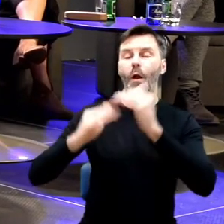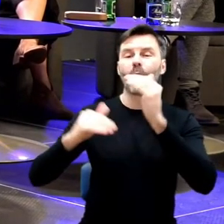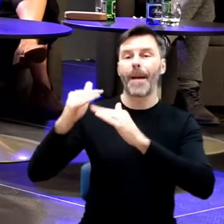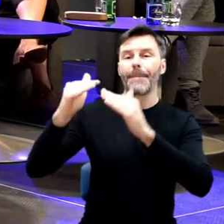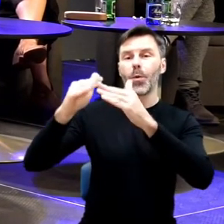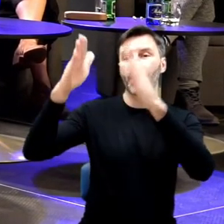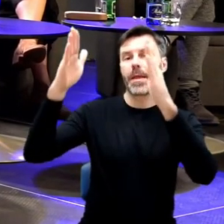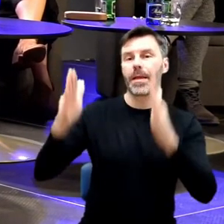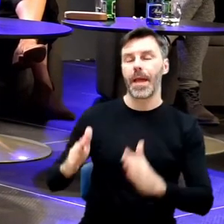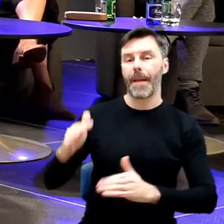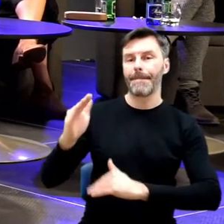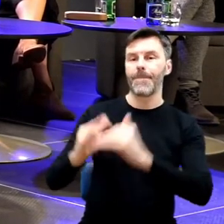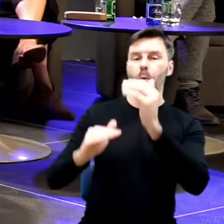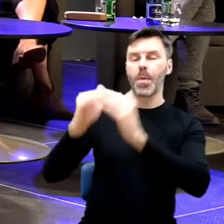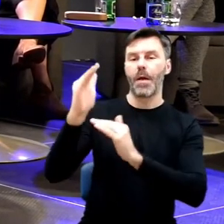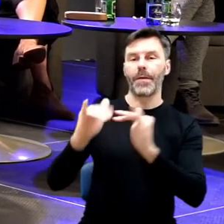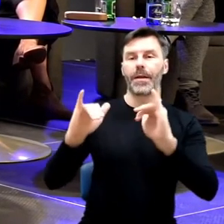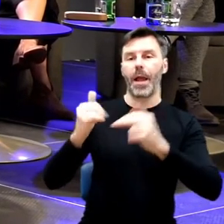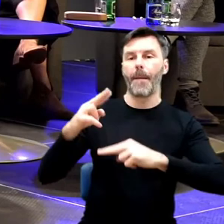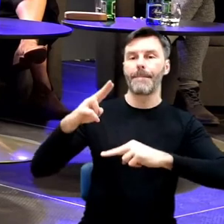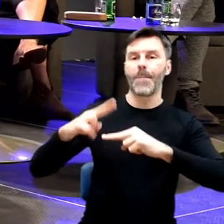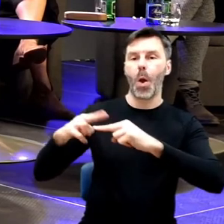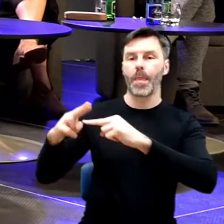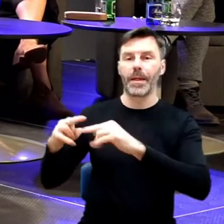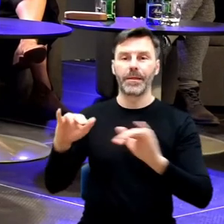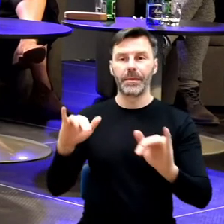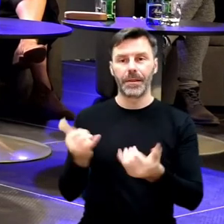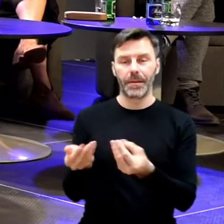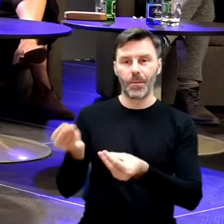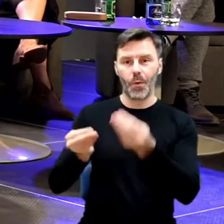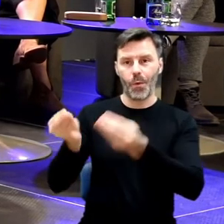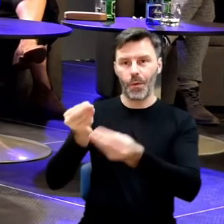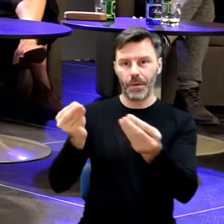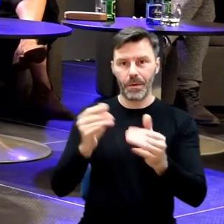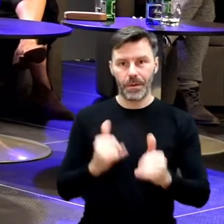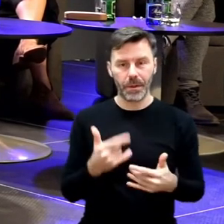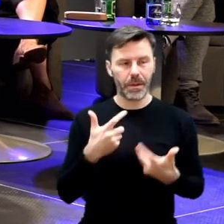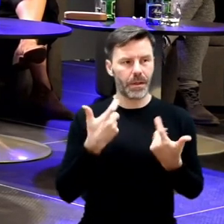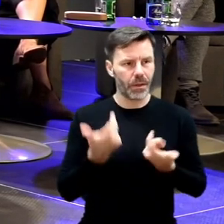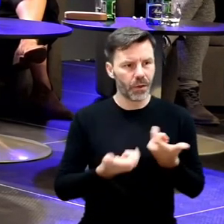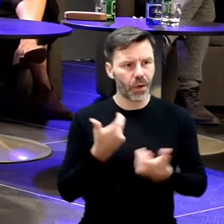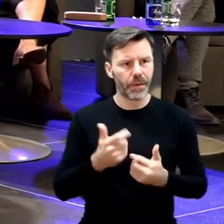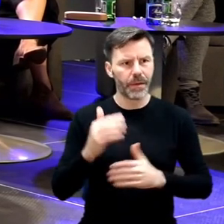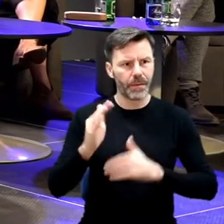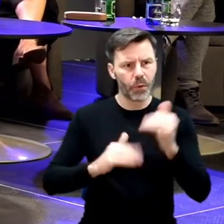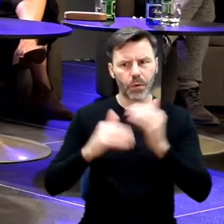mowa o tym, że staramy się budować jak najwięcej, w jak najkrótszym czasie, a doskonale wiemy, że w jak najkrótszym czasie